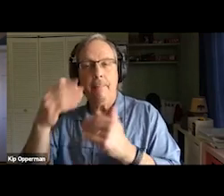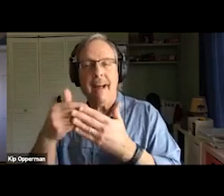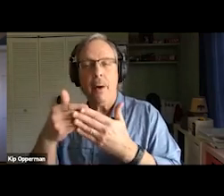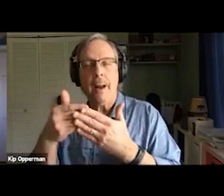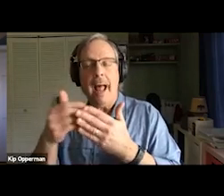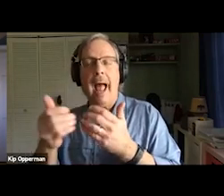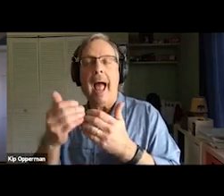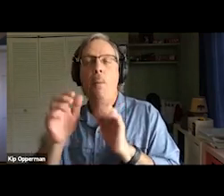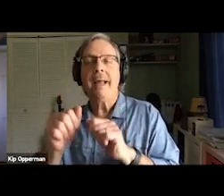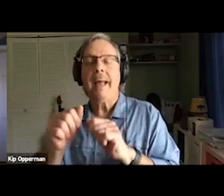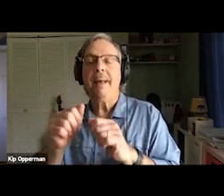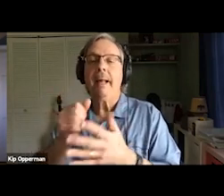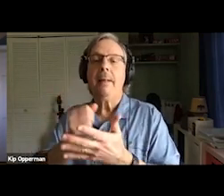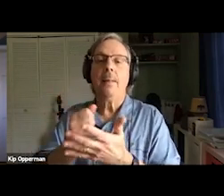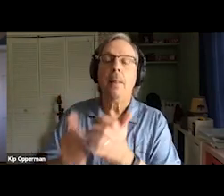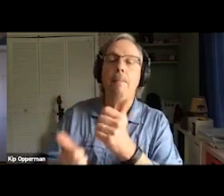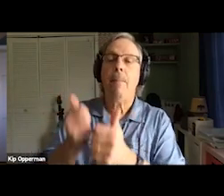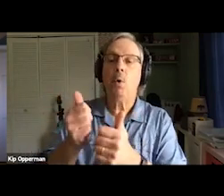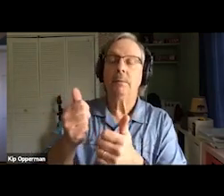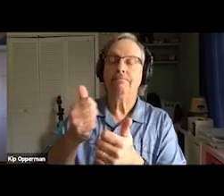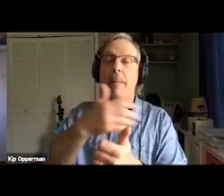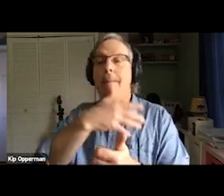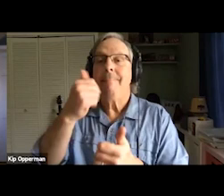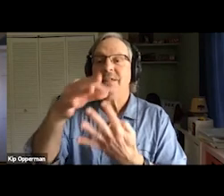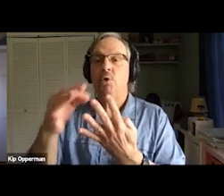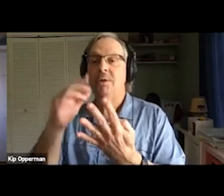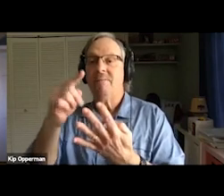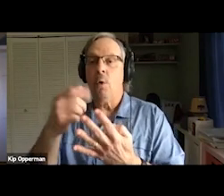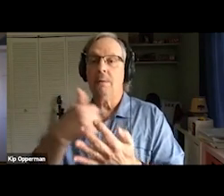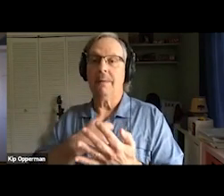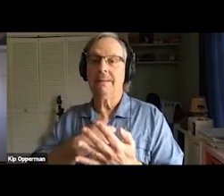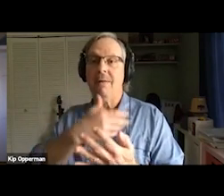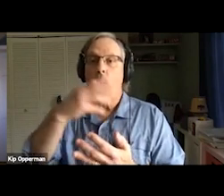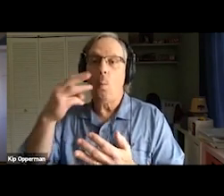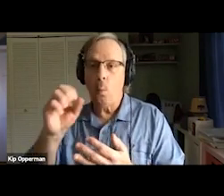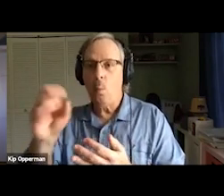las decisiones más útiles para nuestro bienestar. La siguiente diapositiva. Disculpen.